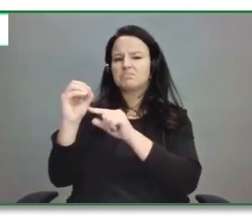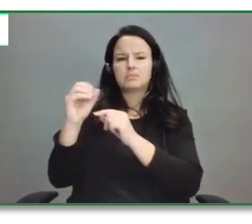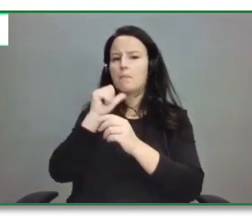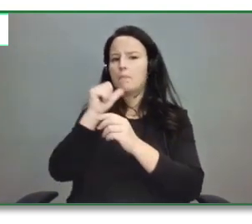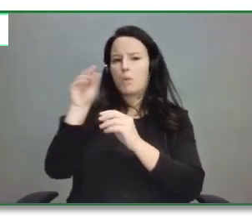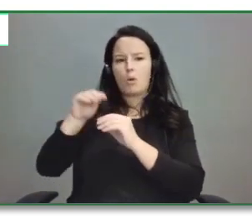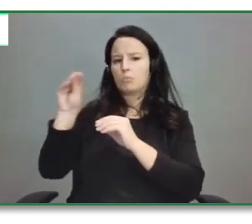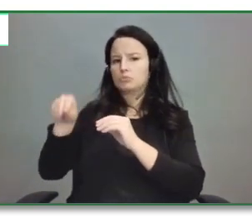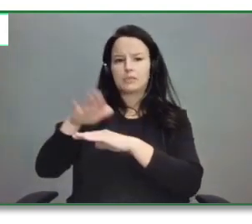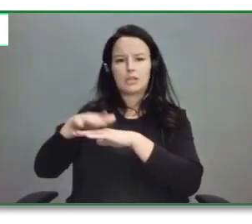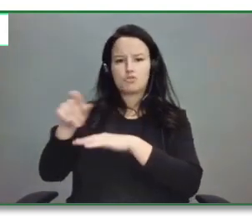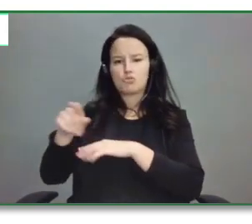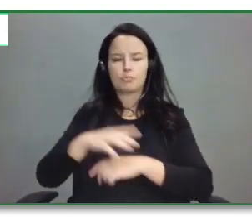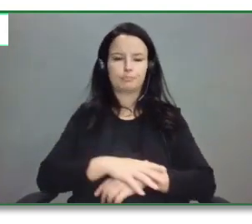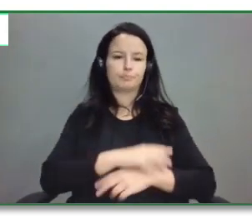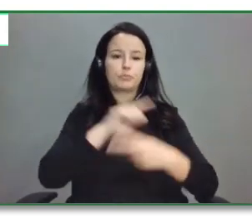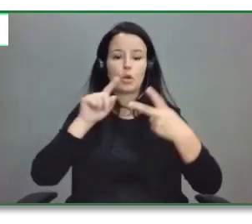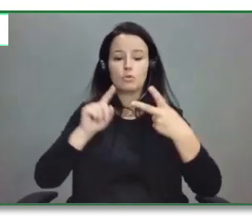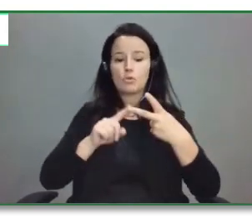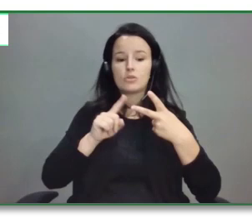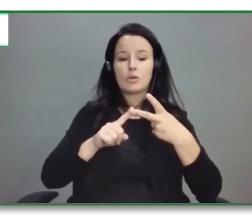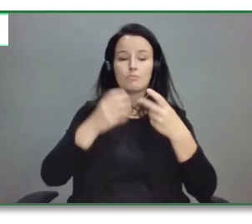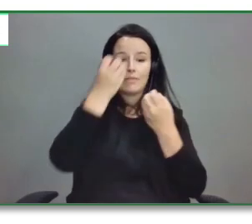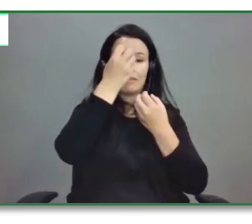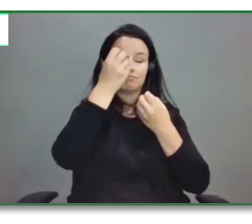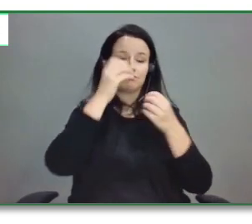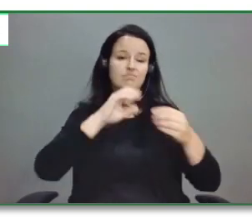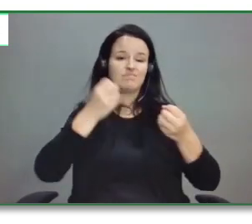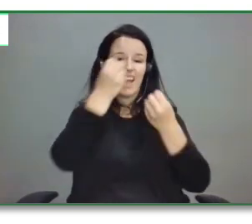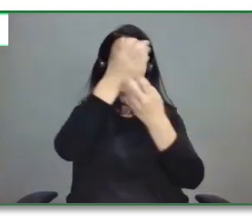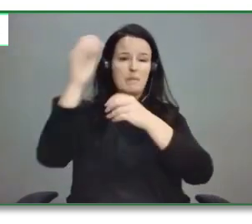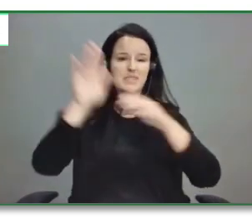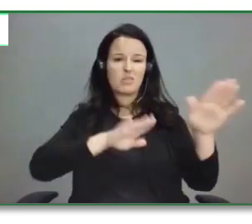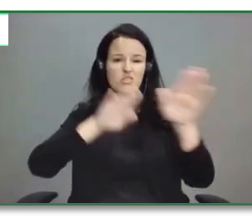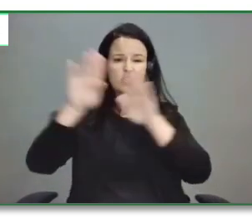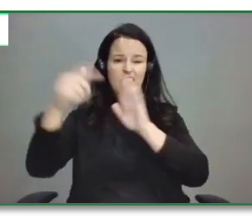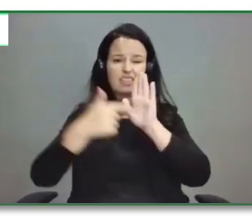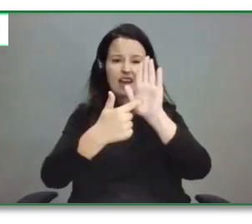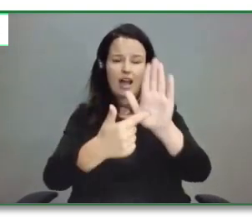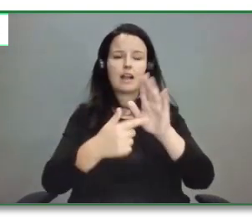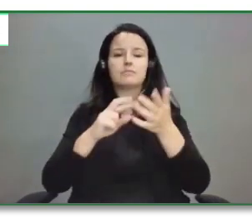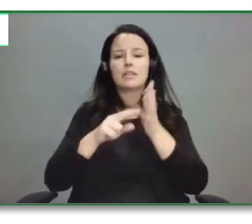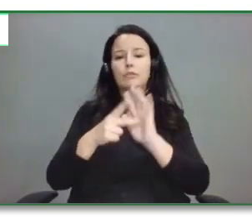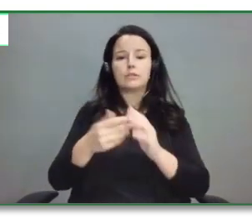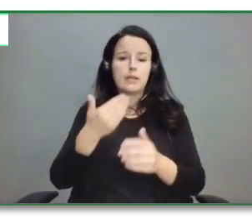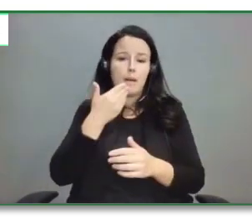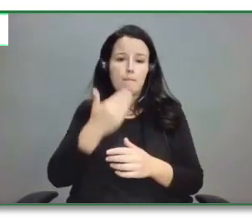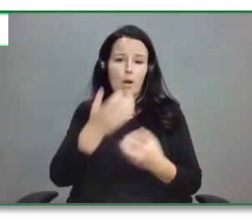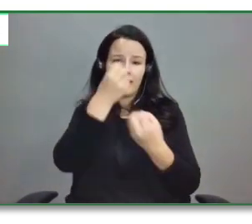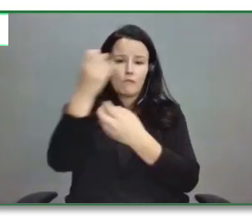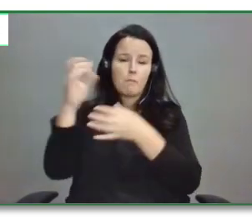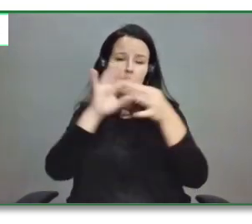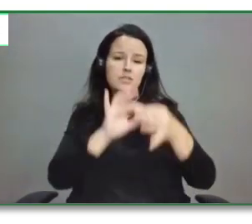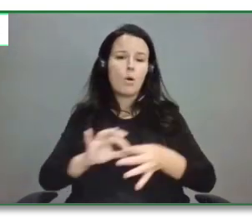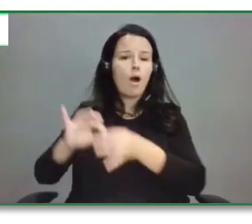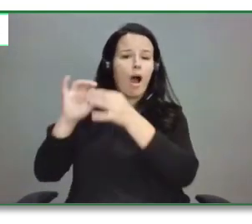deuxième indicateur d'information général ou les variables sur les données pertinentes concernant la formation